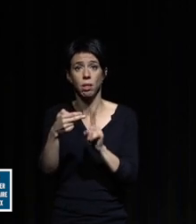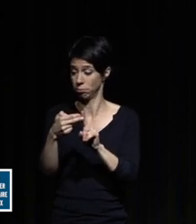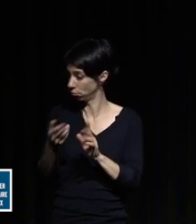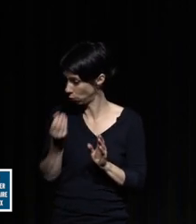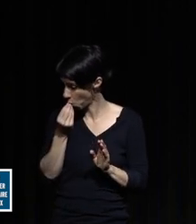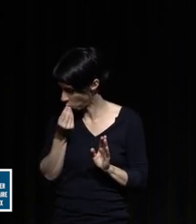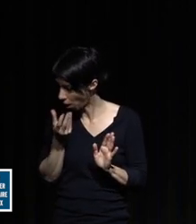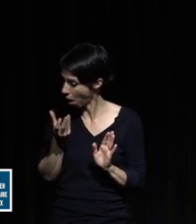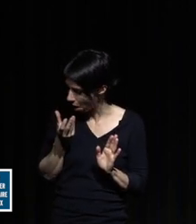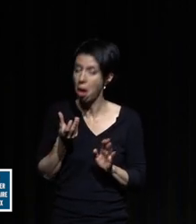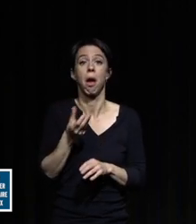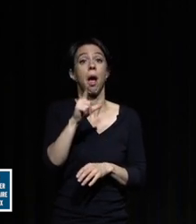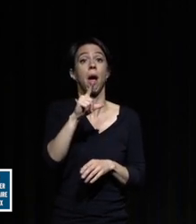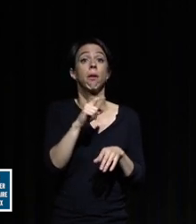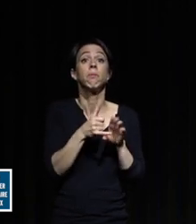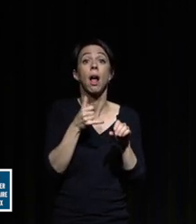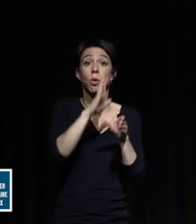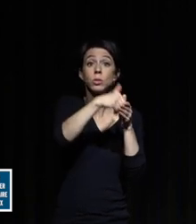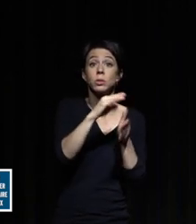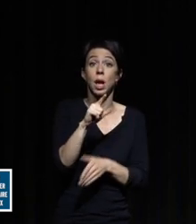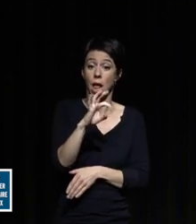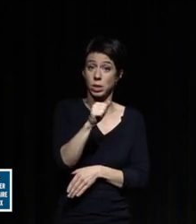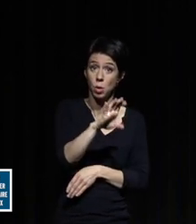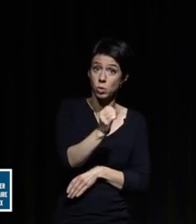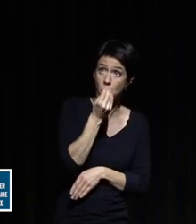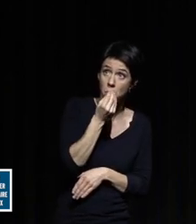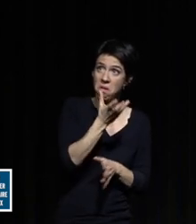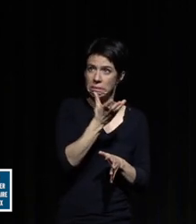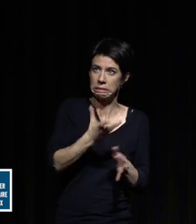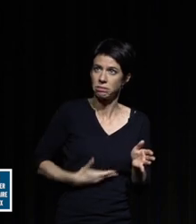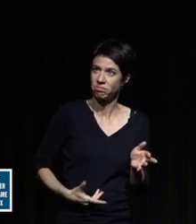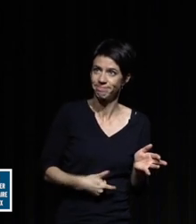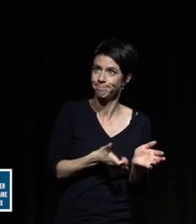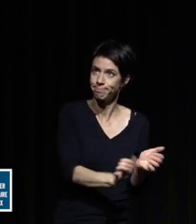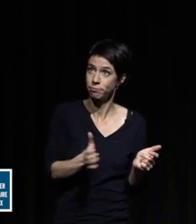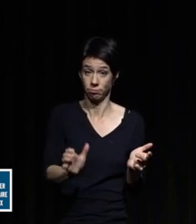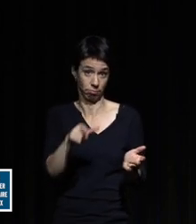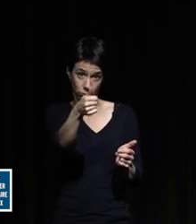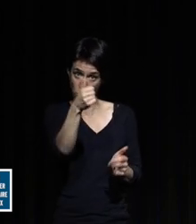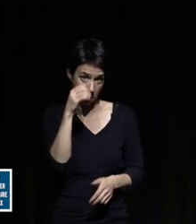vous n'y arrivez pas tout seul da consulter ou lisent et ne venez pas me voir moi pour le régime